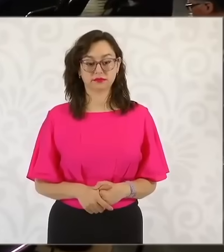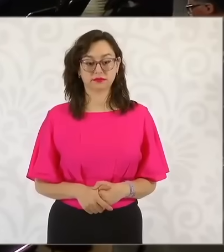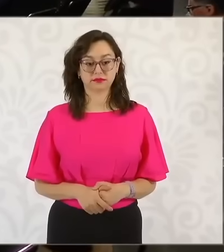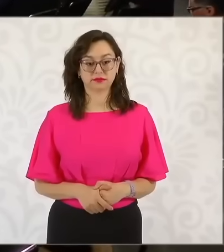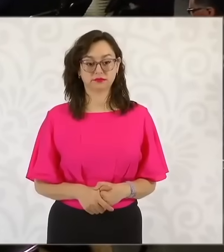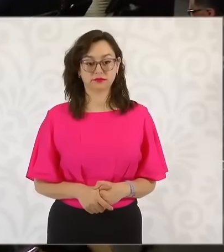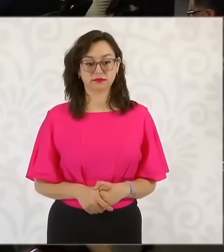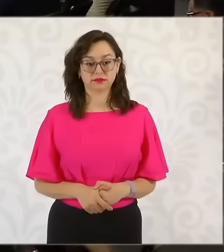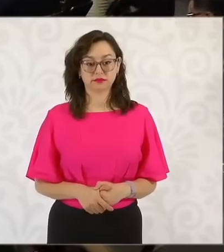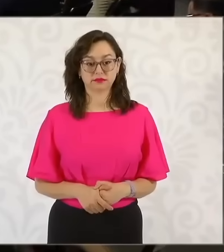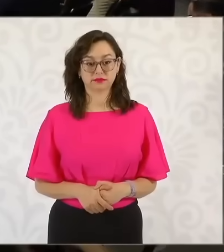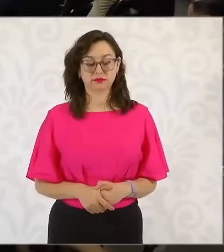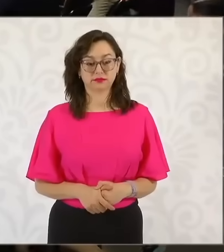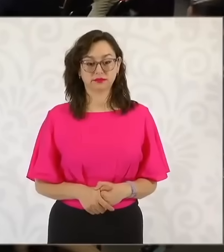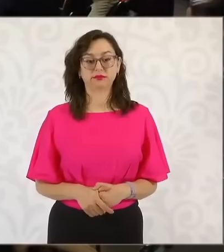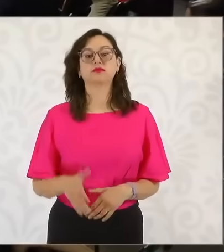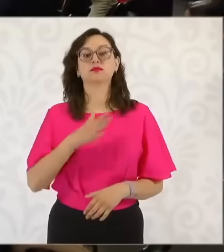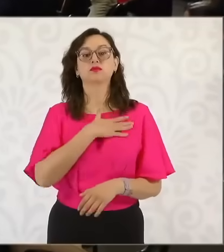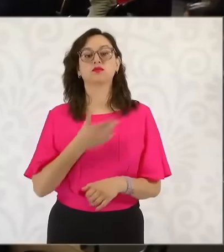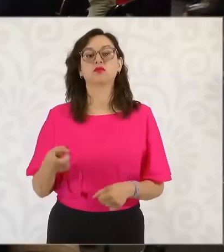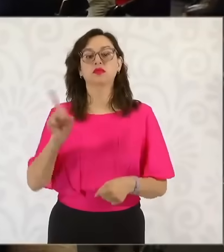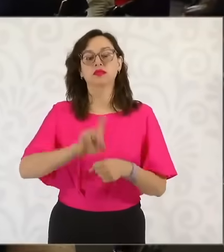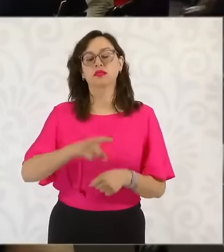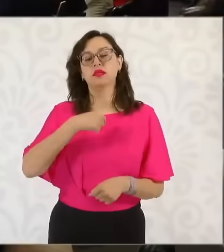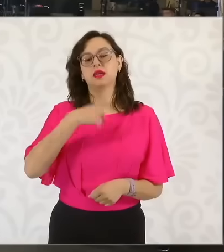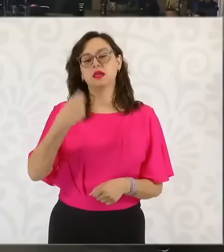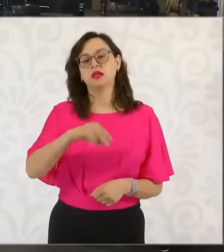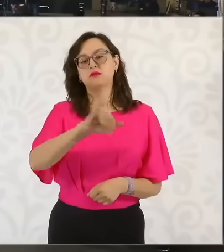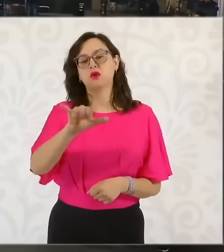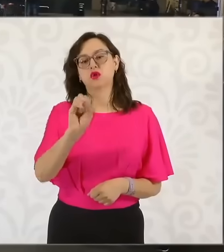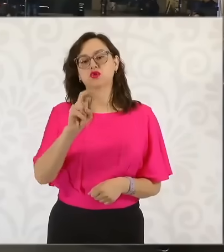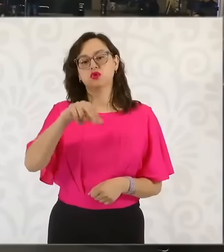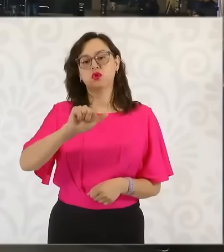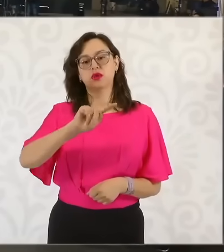buen día presidenta Jonathan Losada de Chiapas Máxima FM